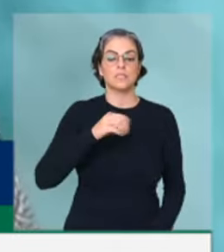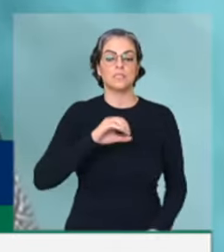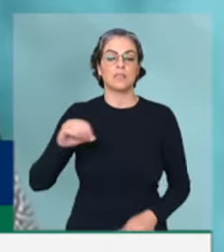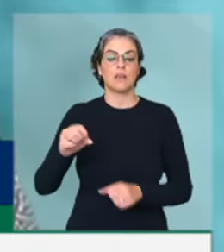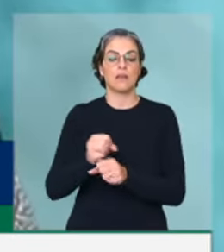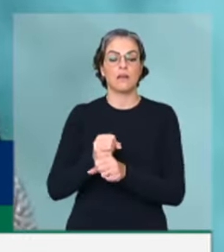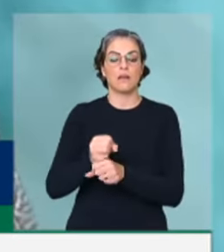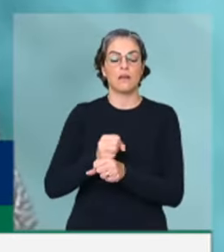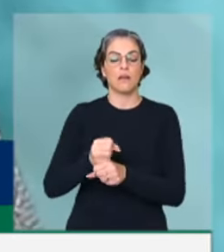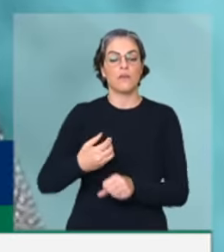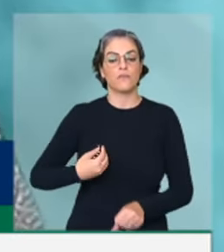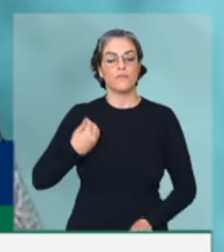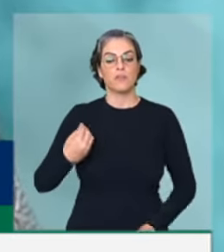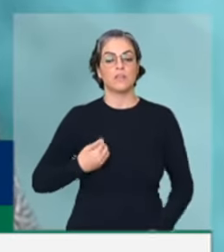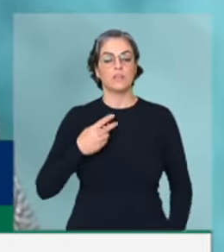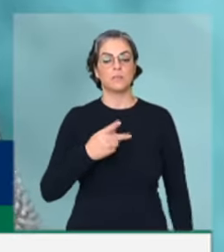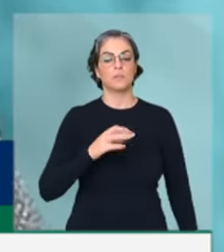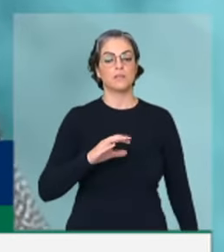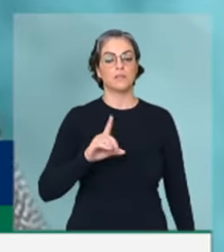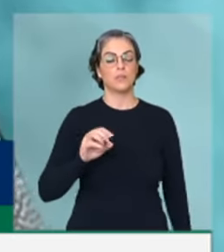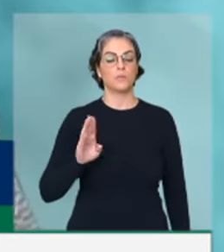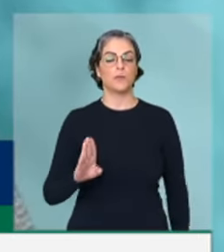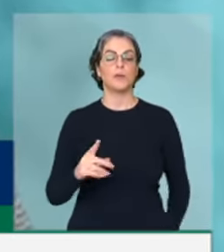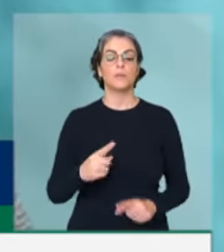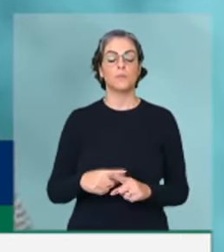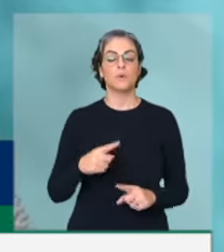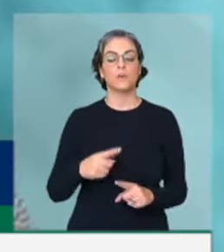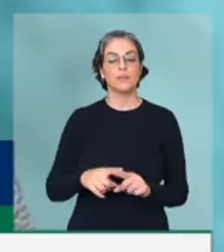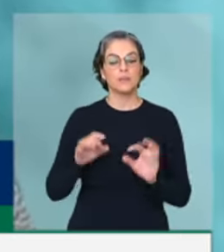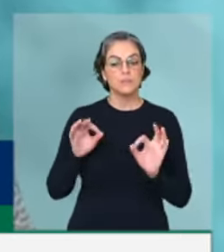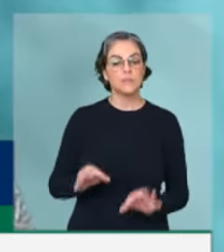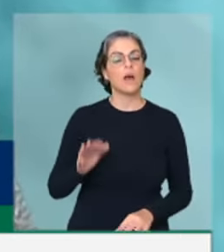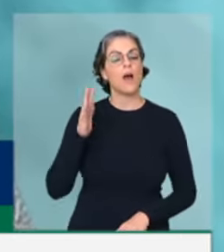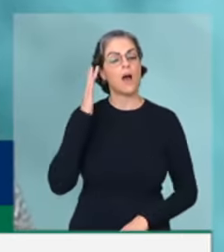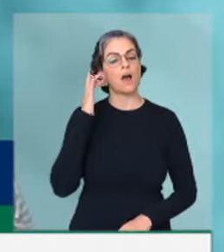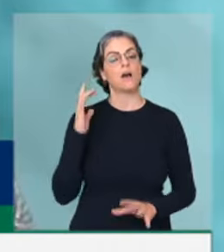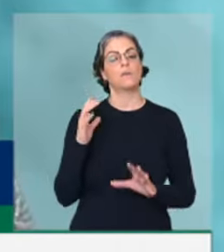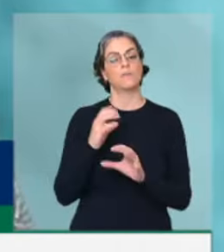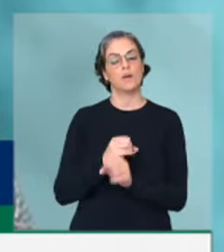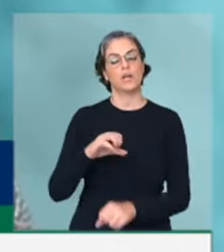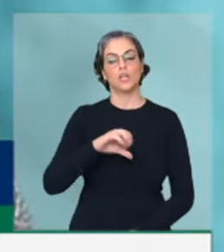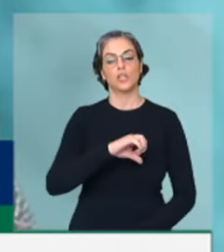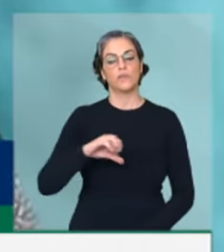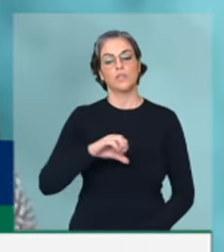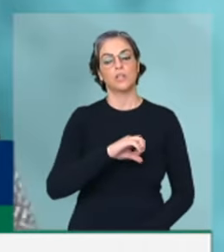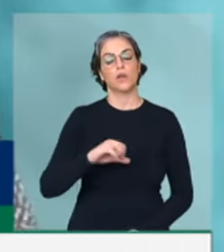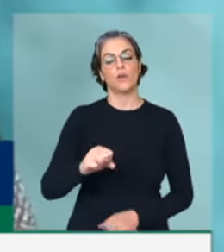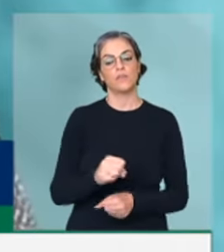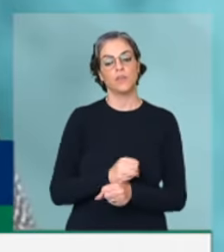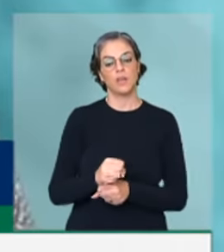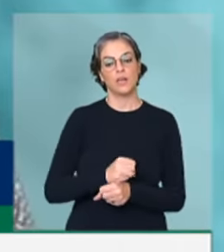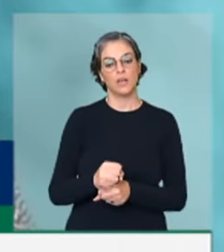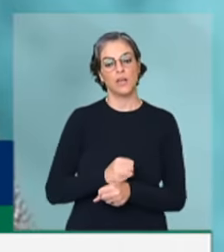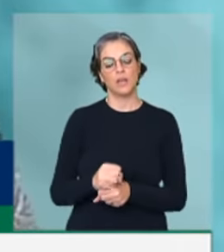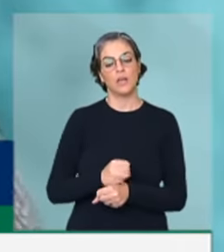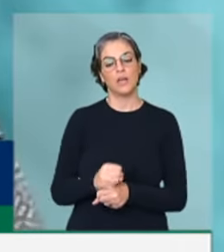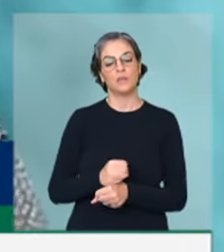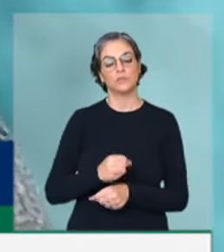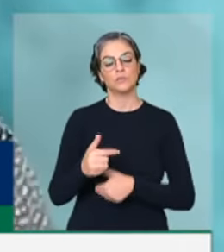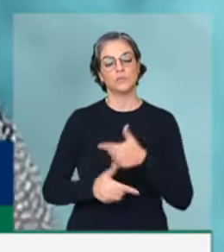100 ° ANO DE VIDA DO PCDOB, EXATAMENTE NO DIA DE AMANHÃ O NOSSO PARTIDO COMPLETA 99 ANOS DE EXERCÍCIO POLÍTICO SENDO O MAIS ANTIGO PARTIDO EM EXERCÍCIO POLÍTICO NO